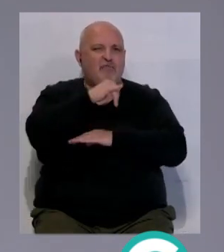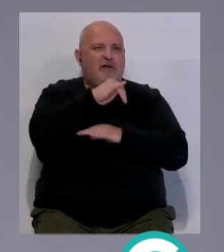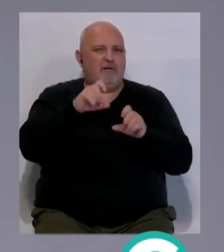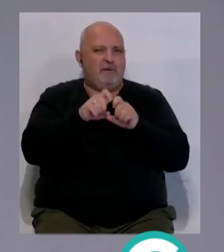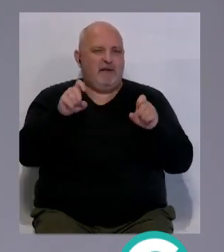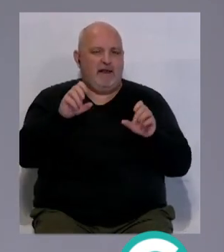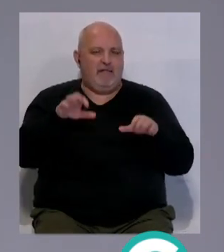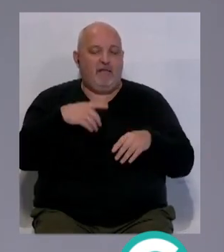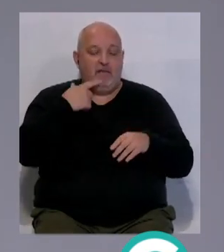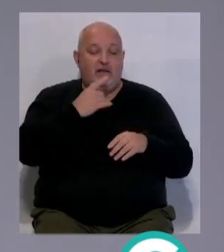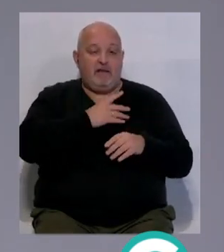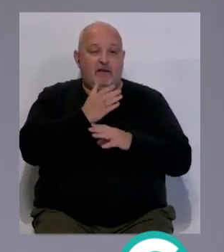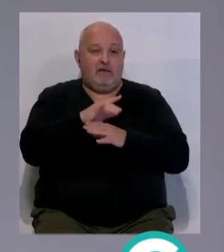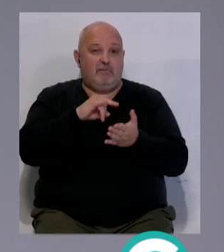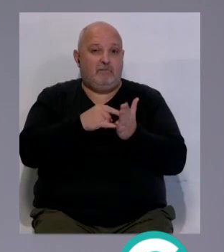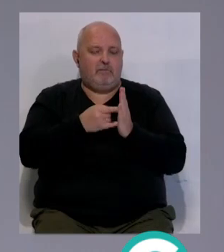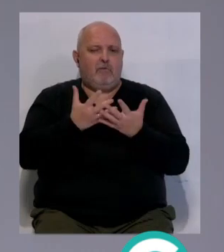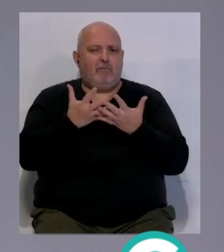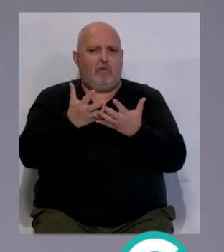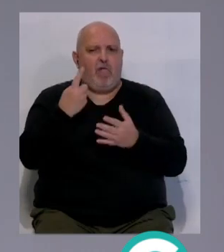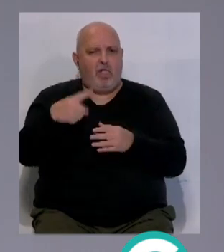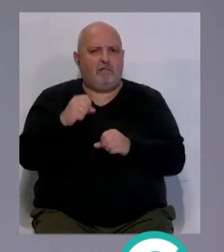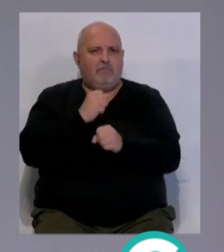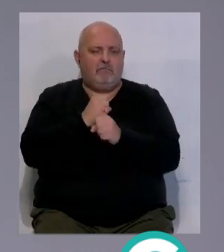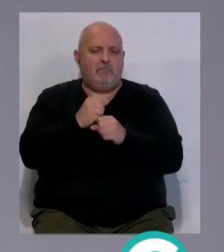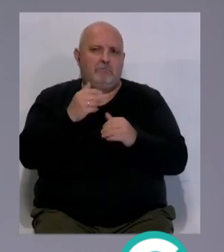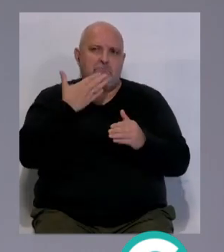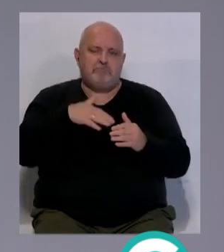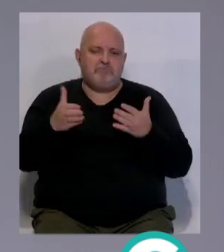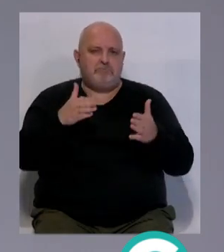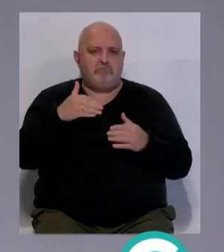sindicales señalan que el proyecto ofrece carga de trabajo para al menos la próxima década y